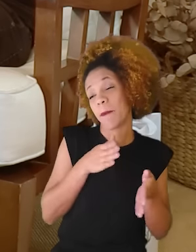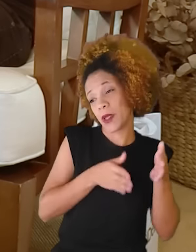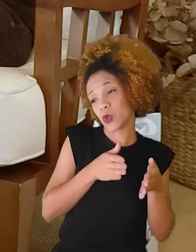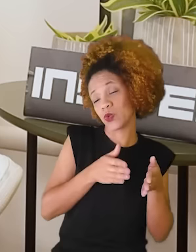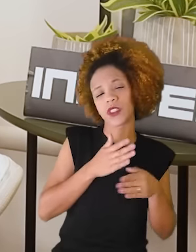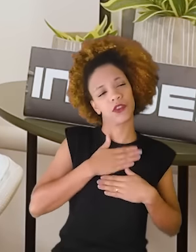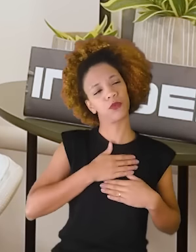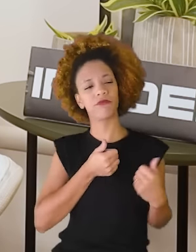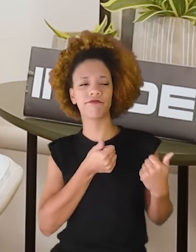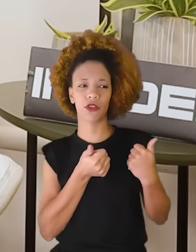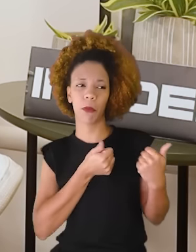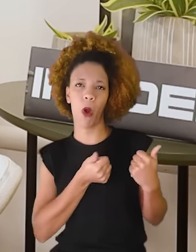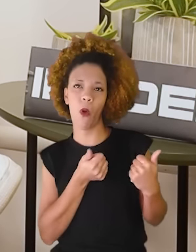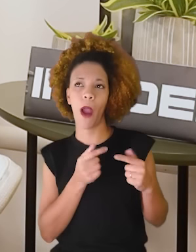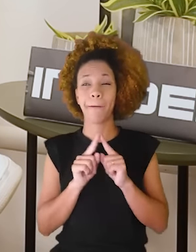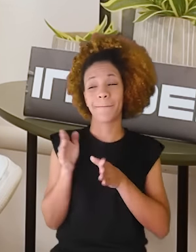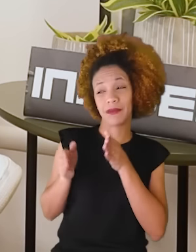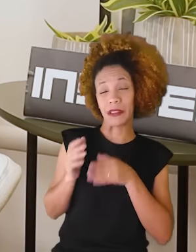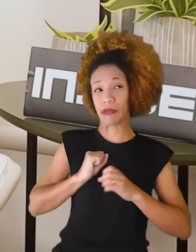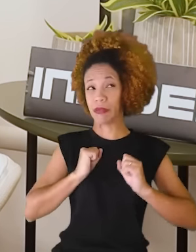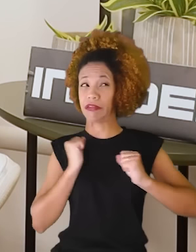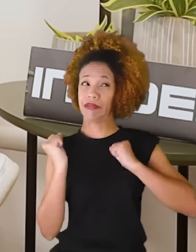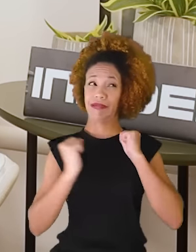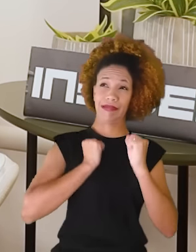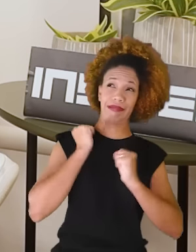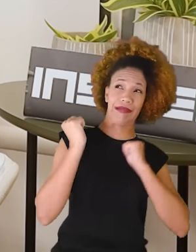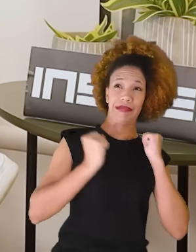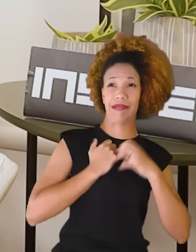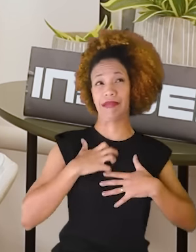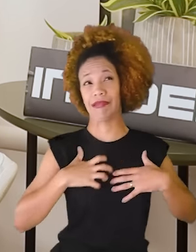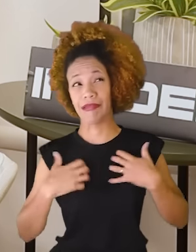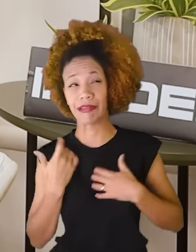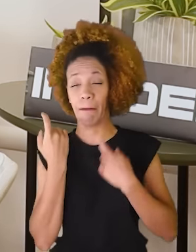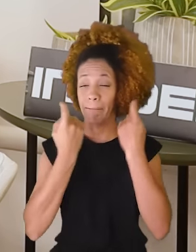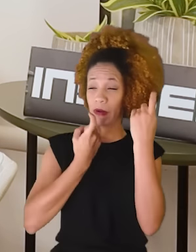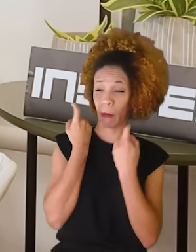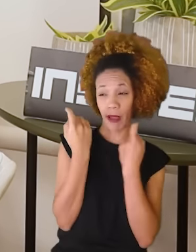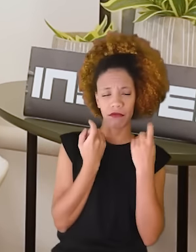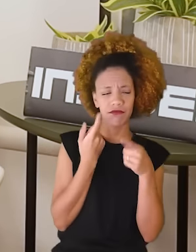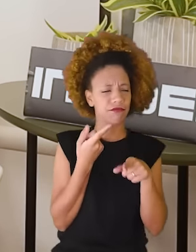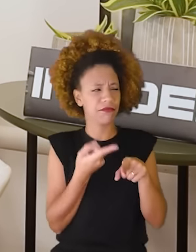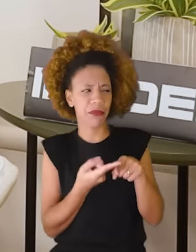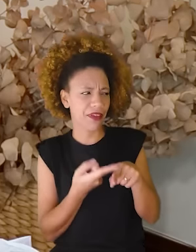que sim tem épocas que eu fico meio ansioso ansioso demais fico preocupado por quê Porque